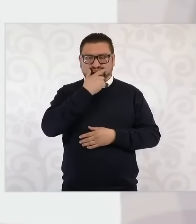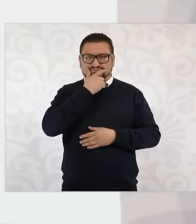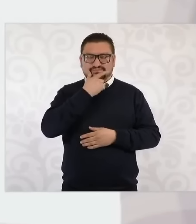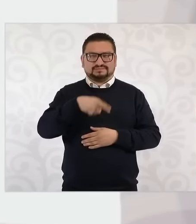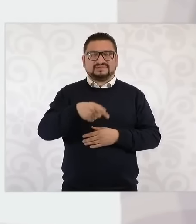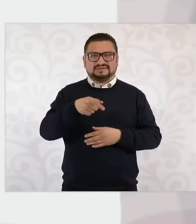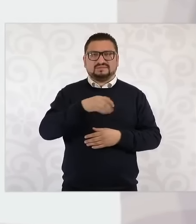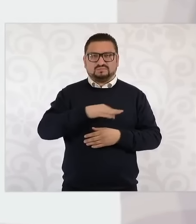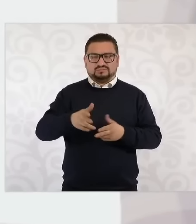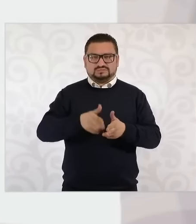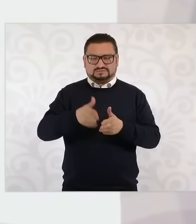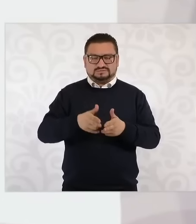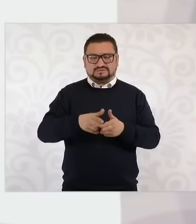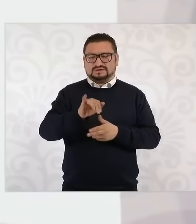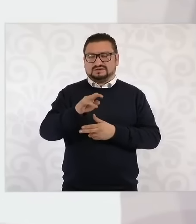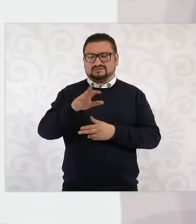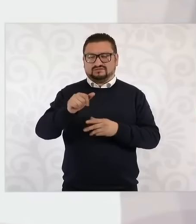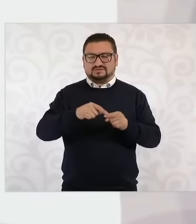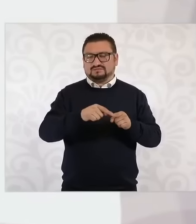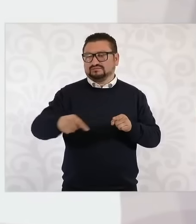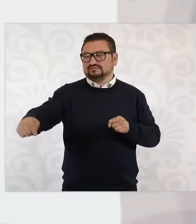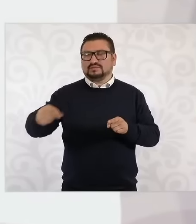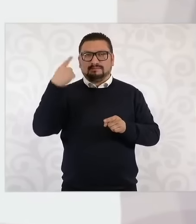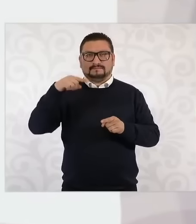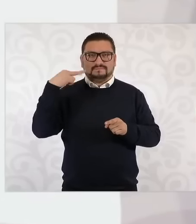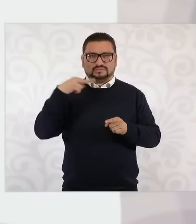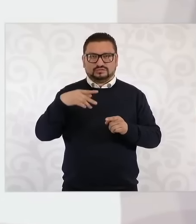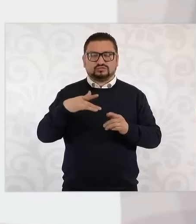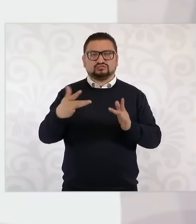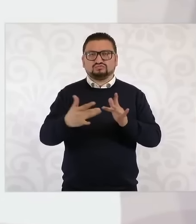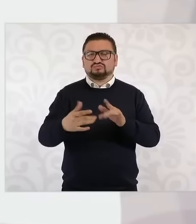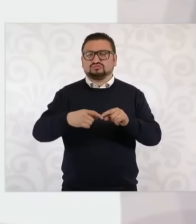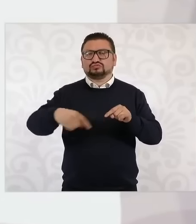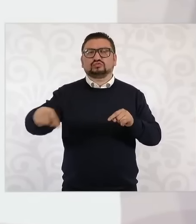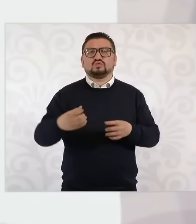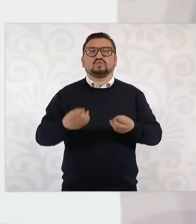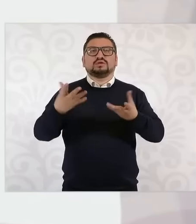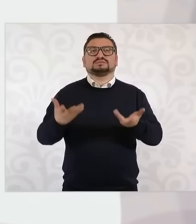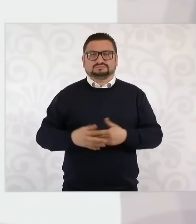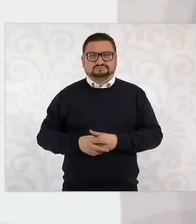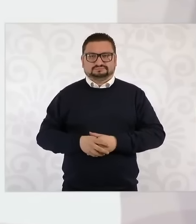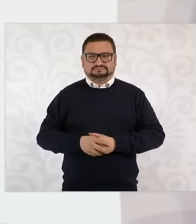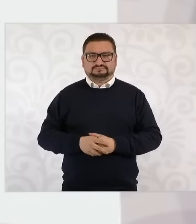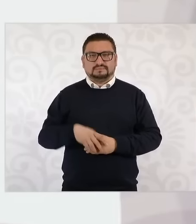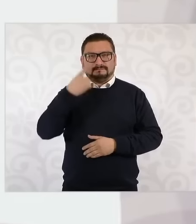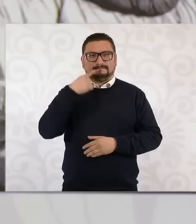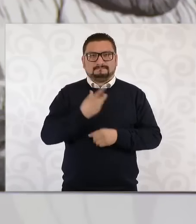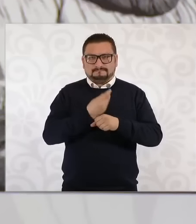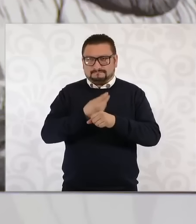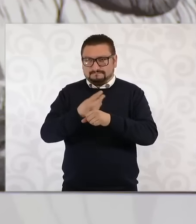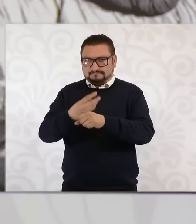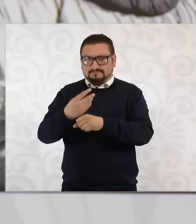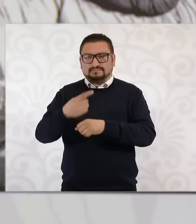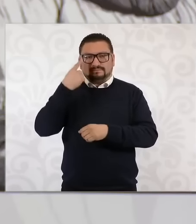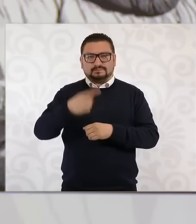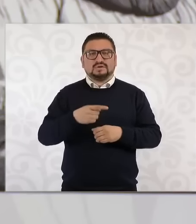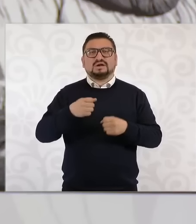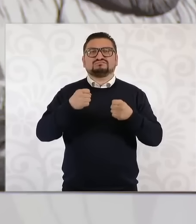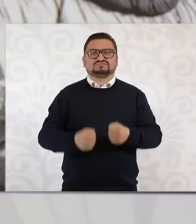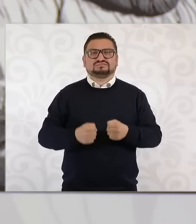partecita del AIFA a la conexión de esas vías, eh, cuánto costaría para eh pues garantizar la carga